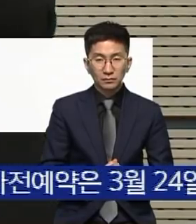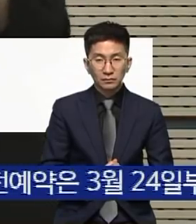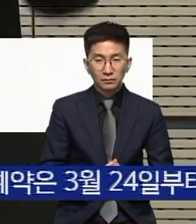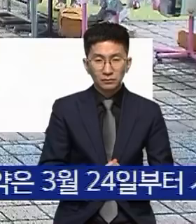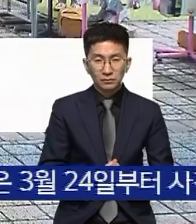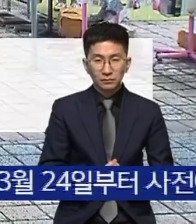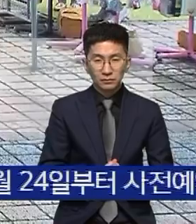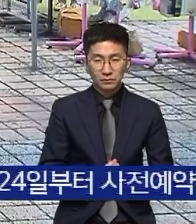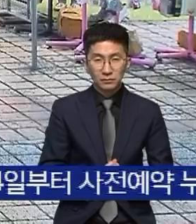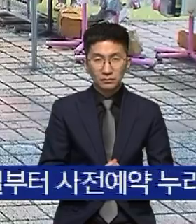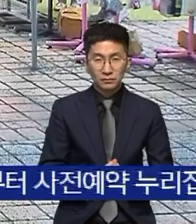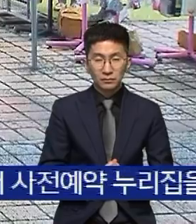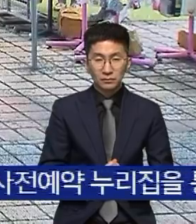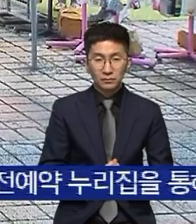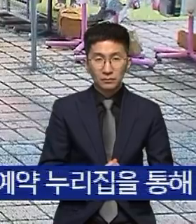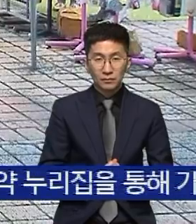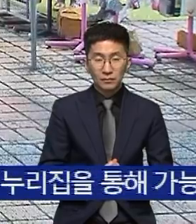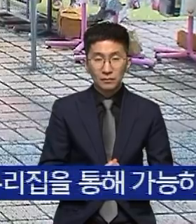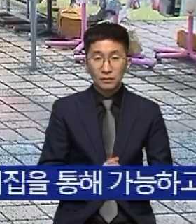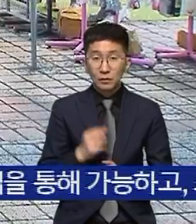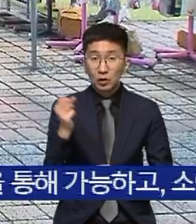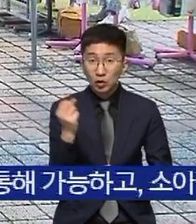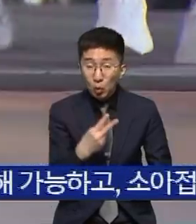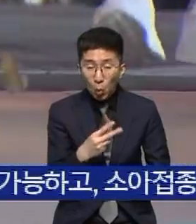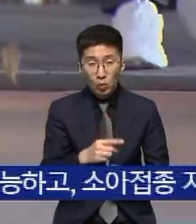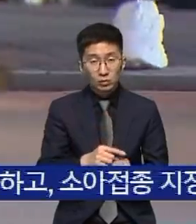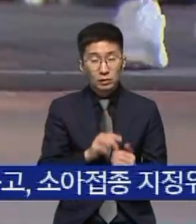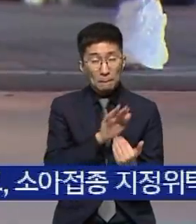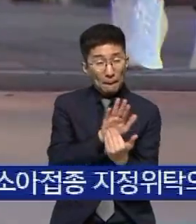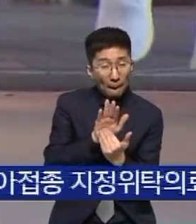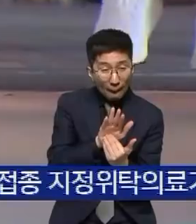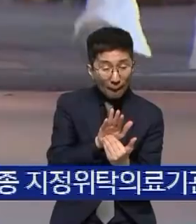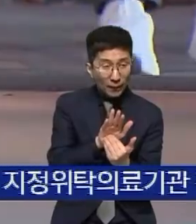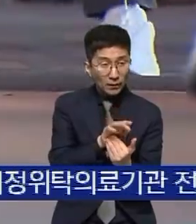(기자) 전문가들도 자연 면역 효과에만 기대는 건 위험하다고 말합니다.